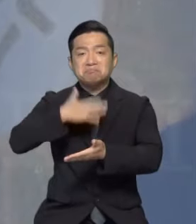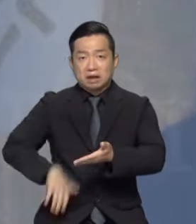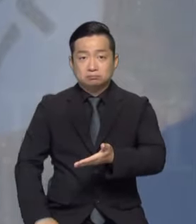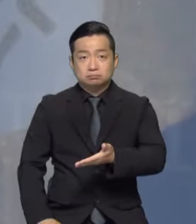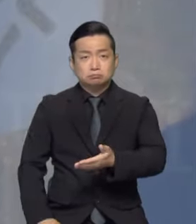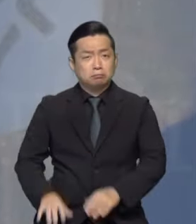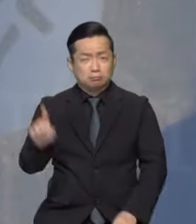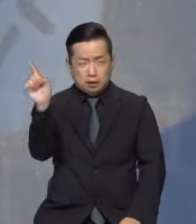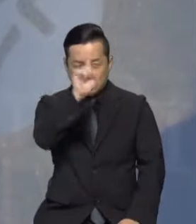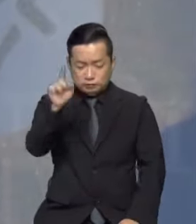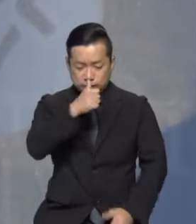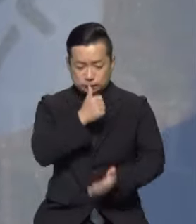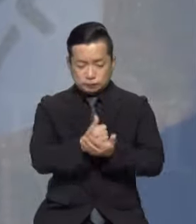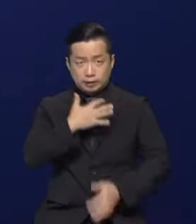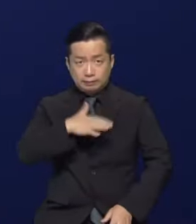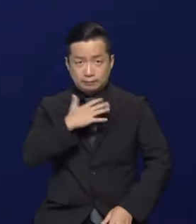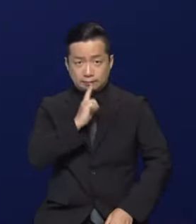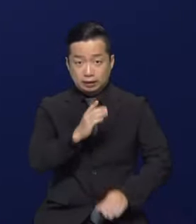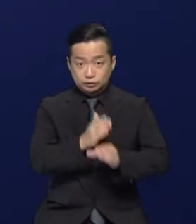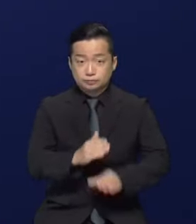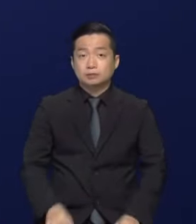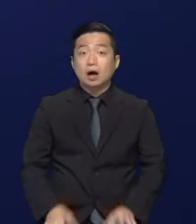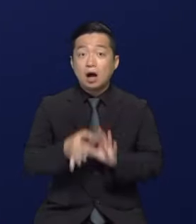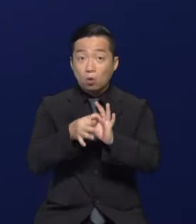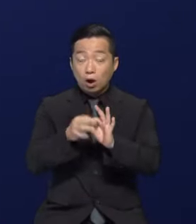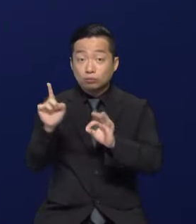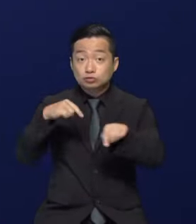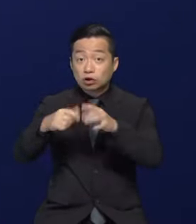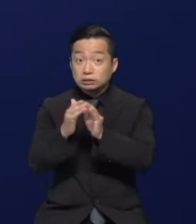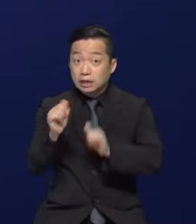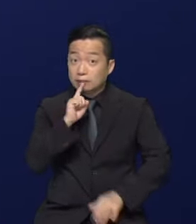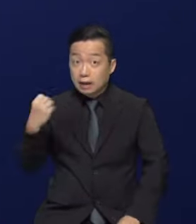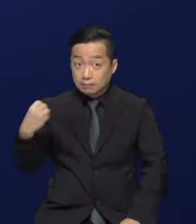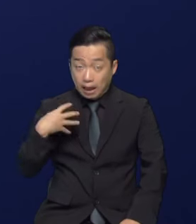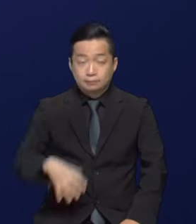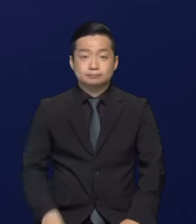부인하고 있습니다. 이와 관련해 한 정치권 인사는 SBS와의